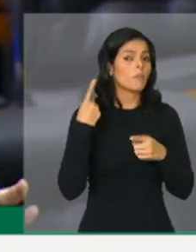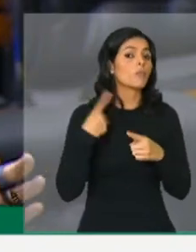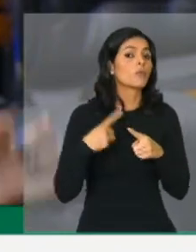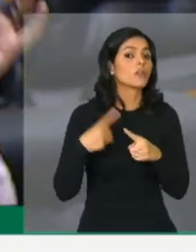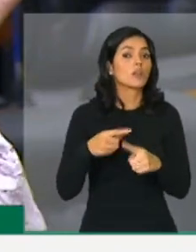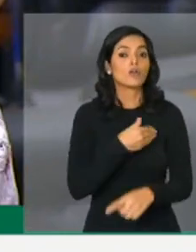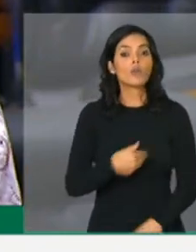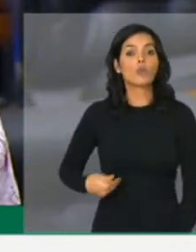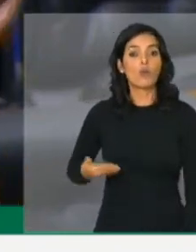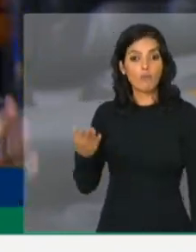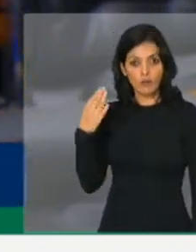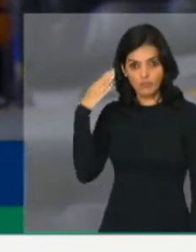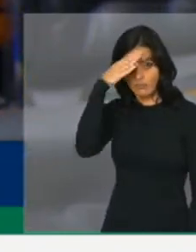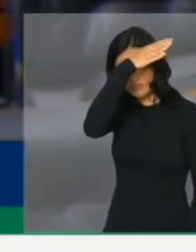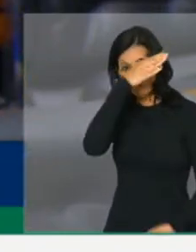MAIORES CRISES QUE O BRASIL